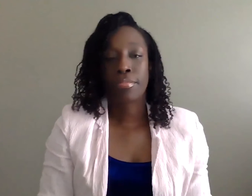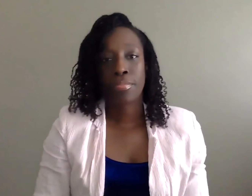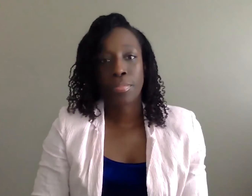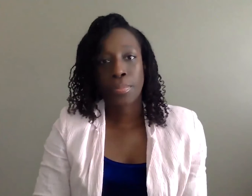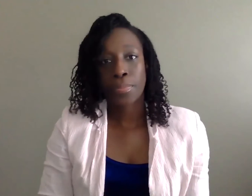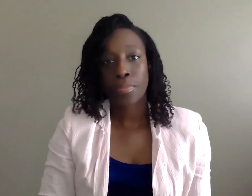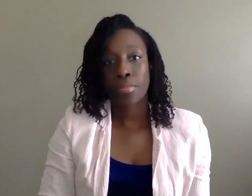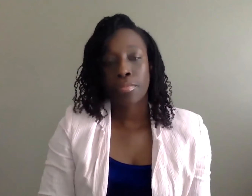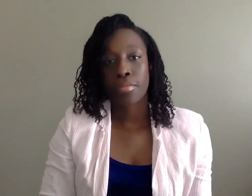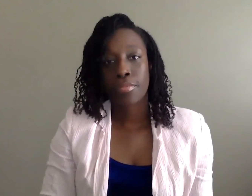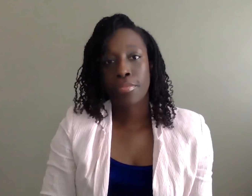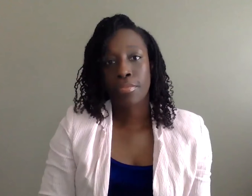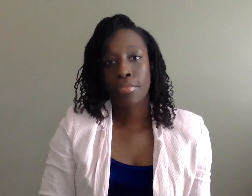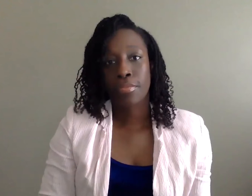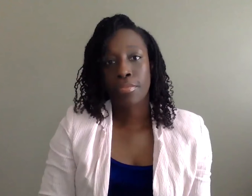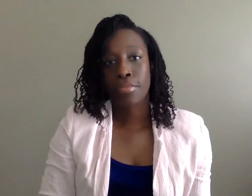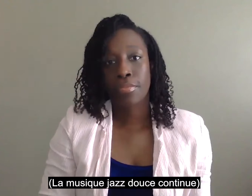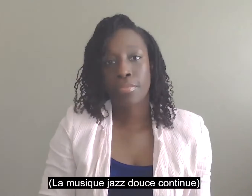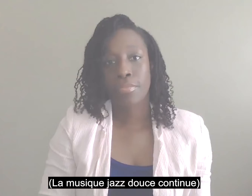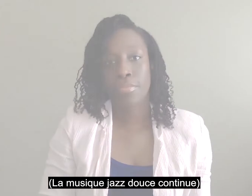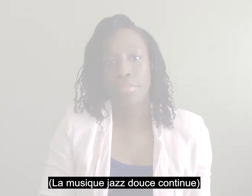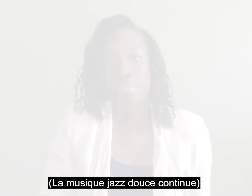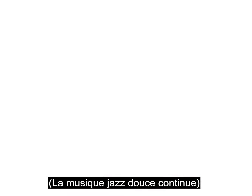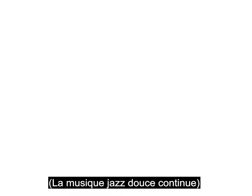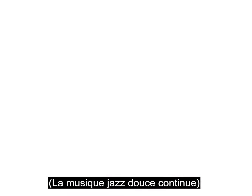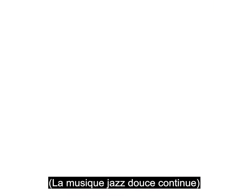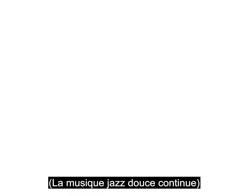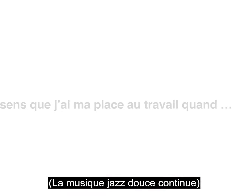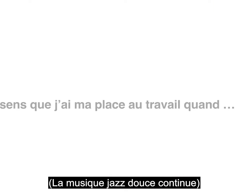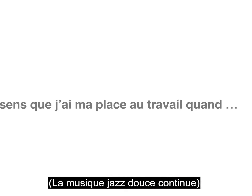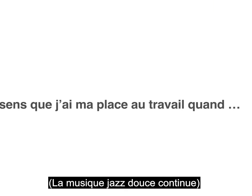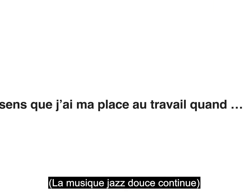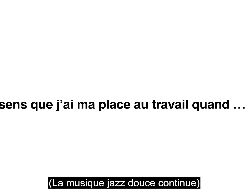(La musique jazz douce continue)